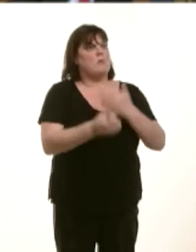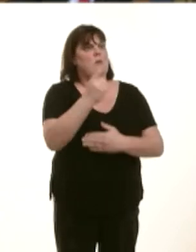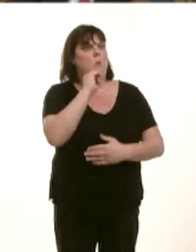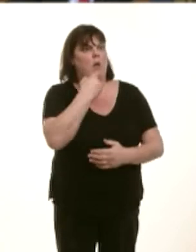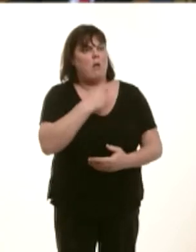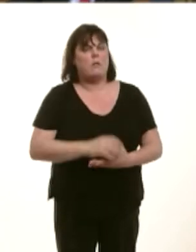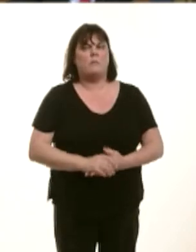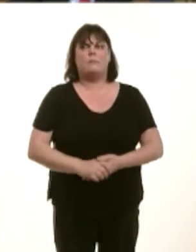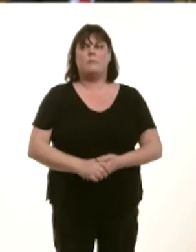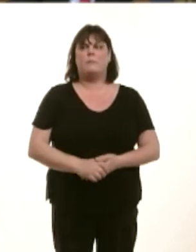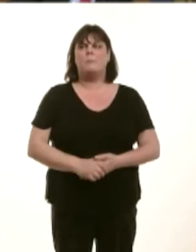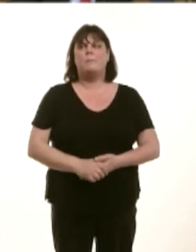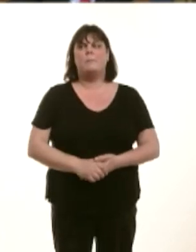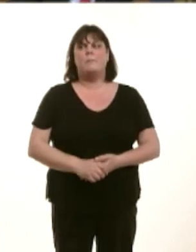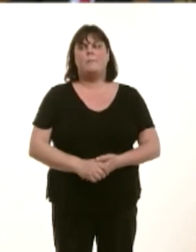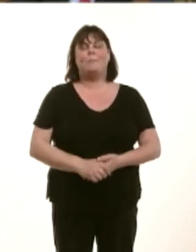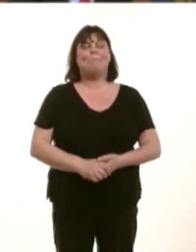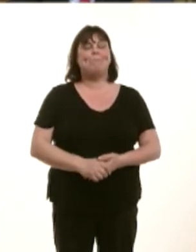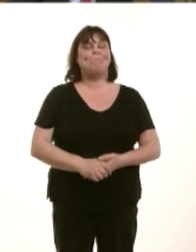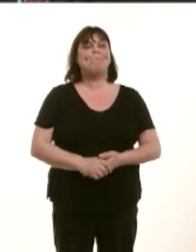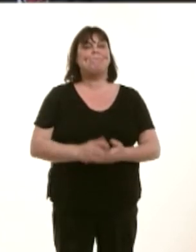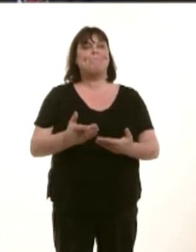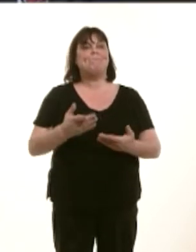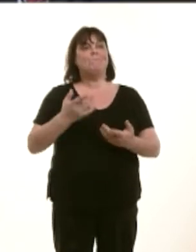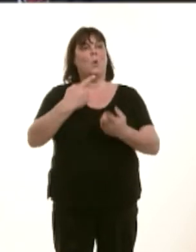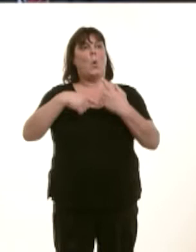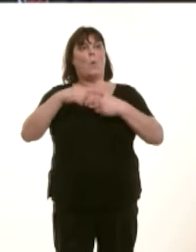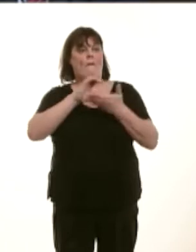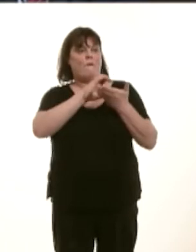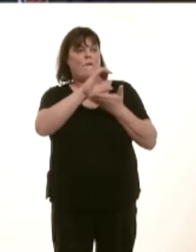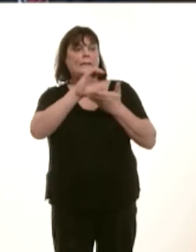wrth gwrs, bod yna fuddsoddiad ynglyn ‚ band eang yn ardaloedd wledig Cymru. Maeín bwysig